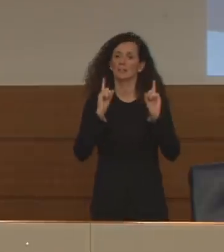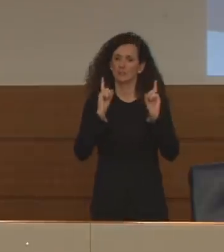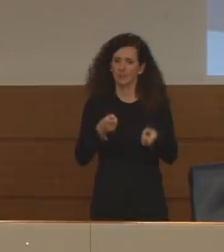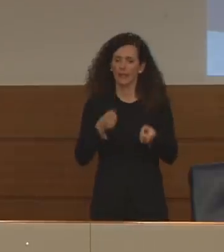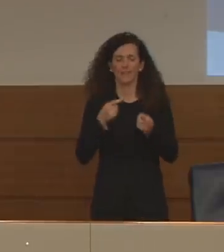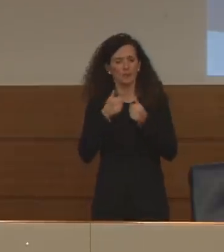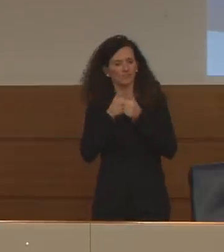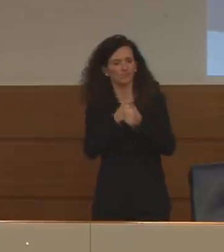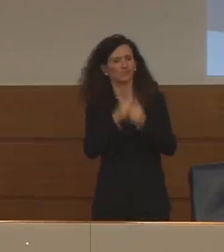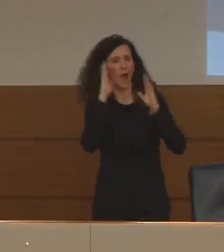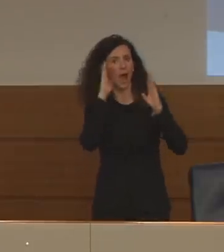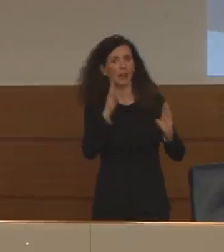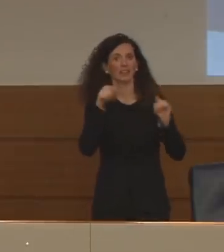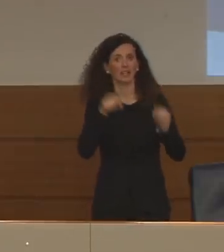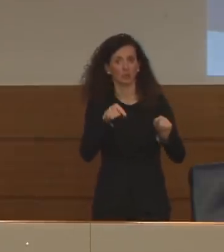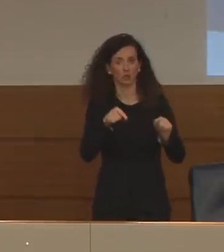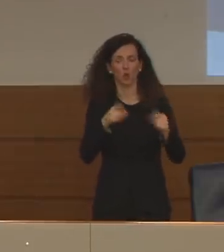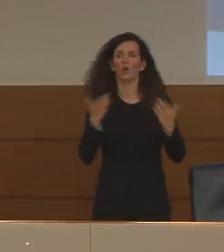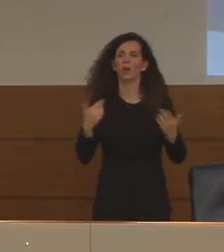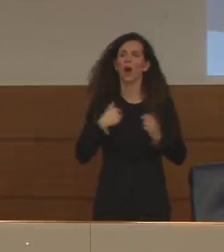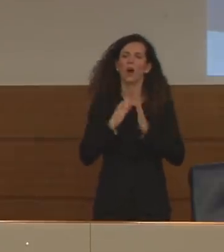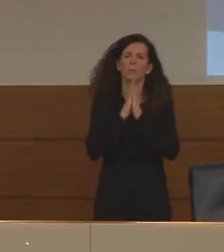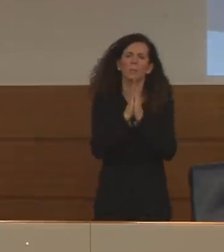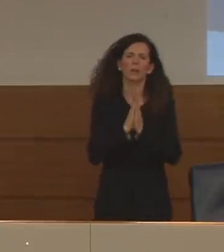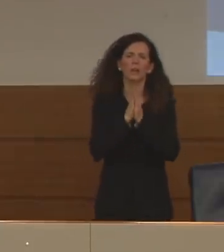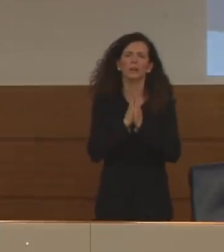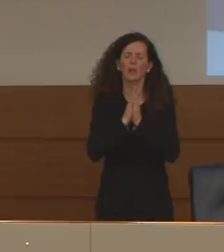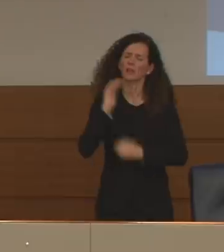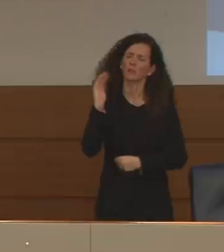attenzione e quindi la preghiera che viene fatta a tutta la popolazione è